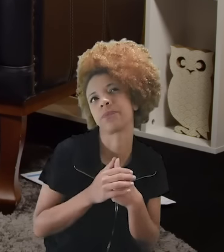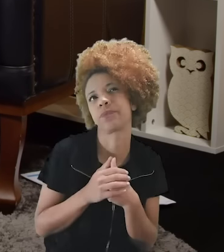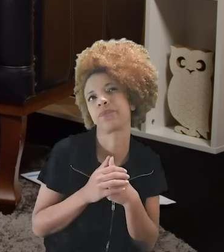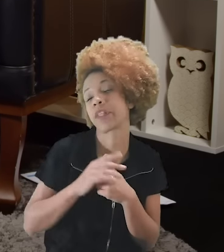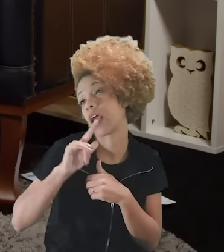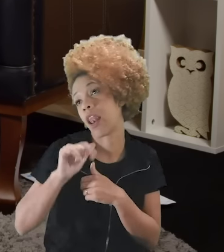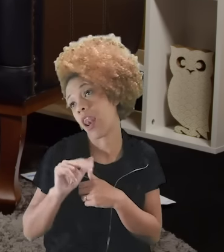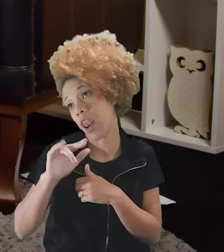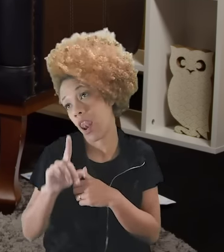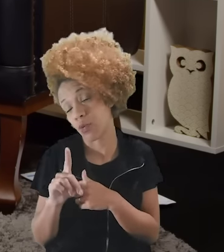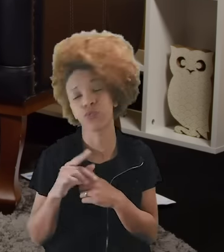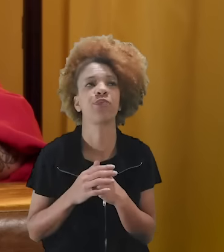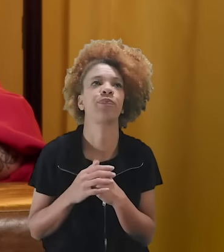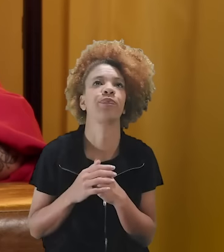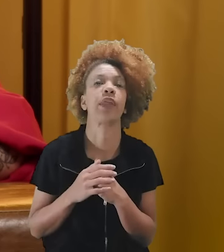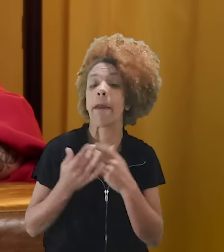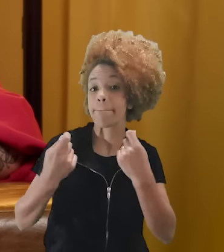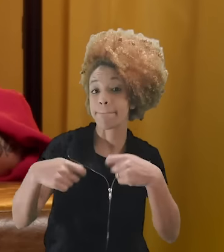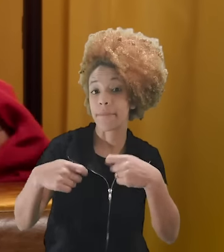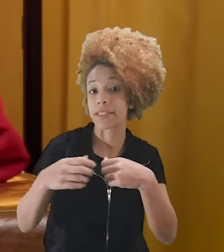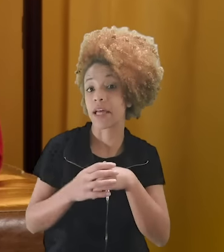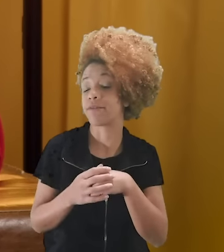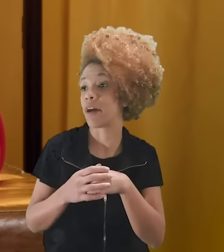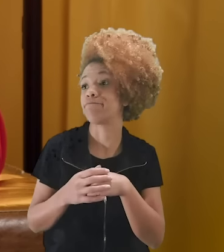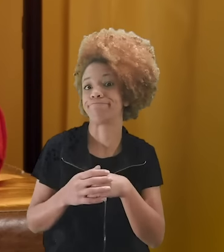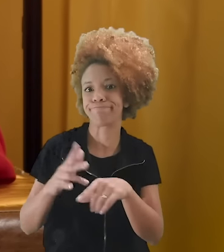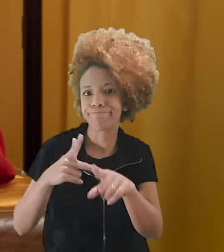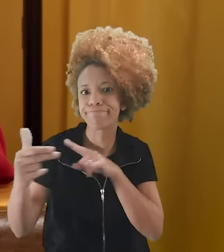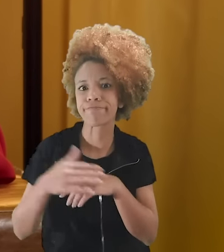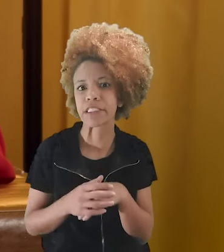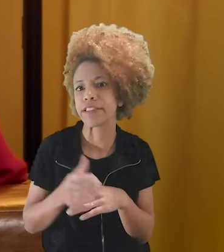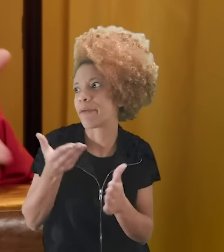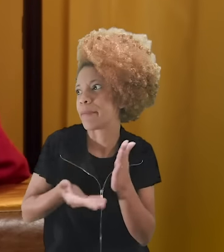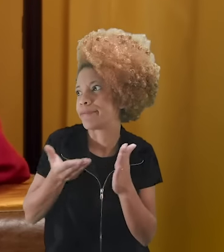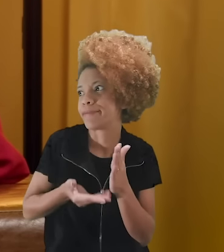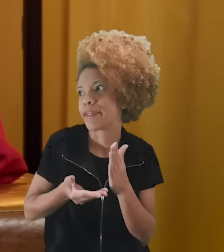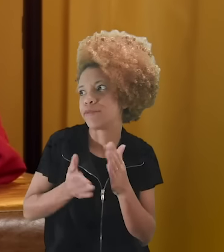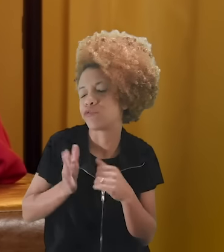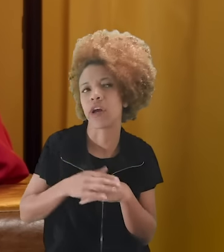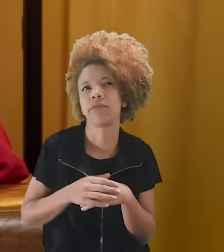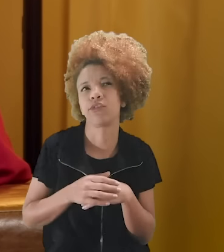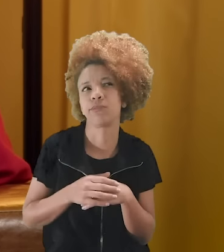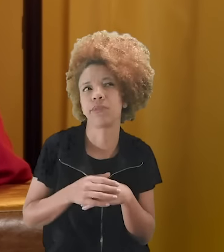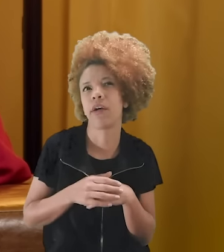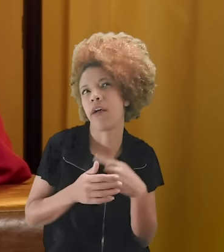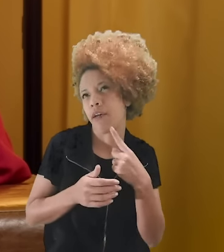da equipe da laud que eles precisavam muito ganhar e eles estavam perdendo tava ali vai a 13 né então